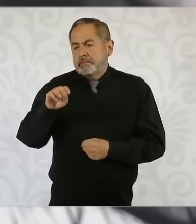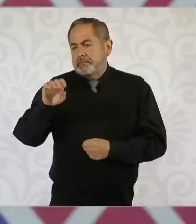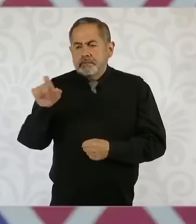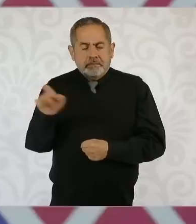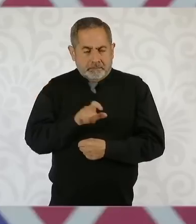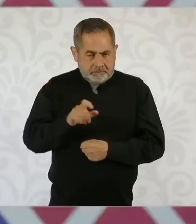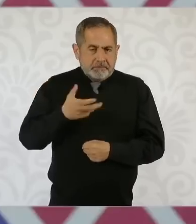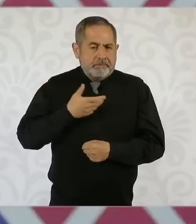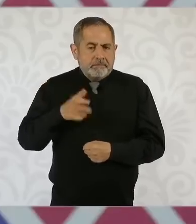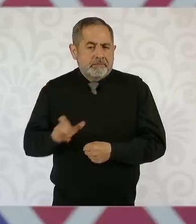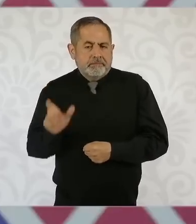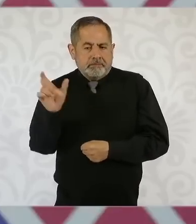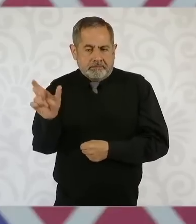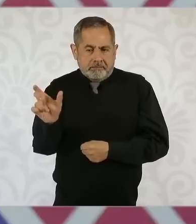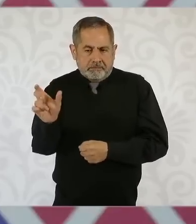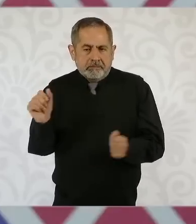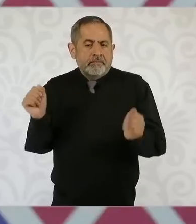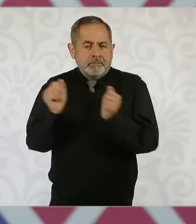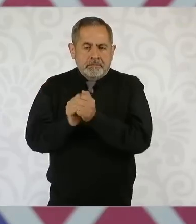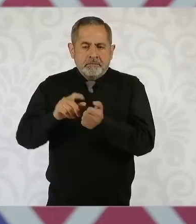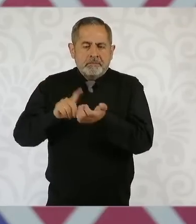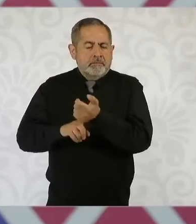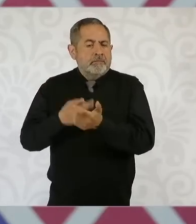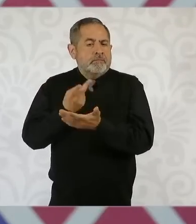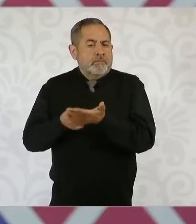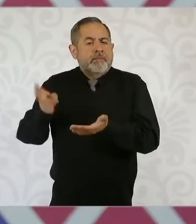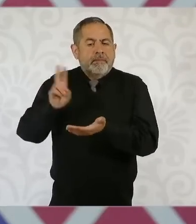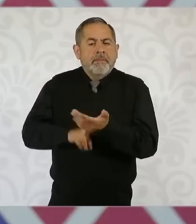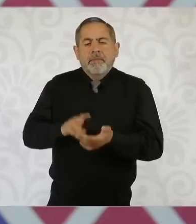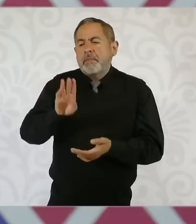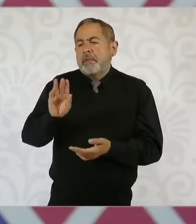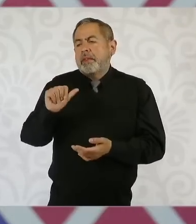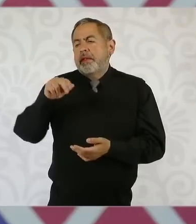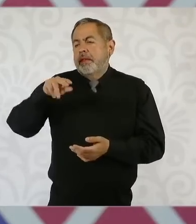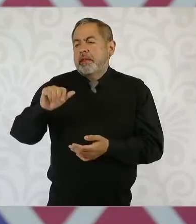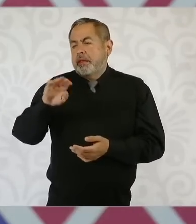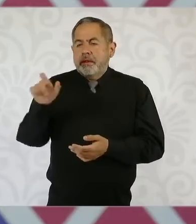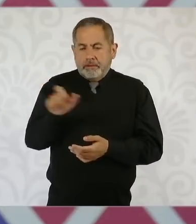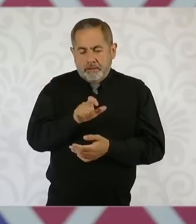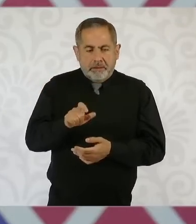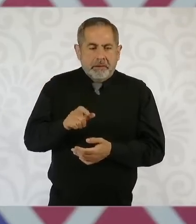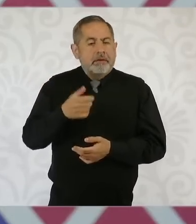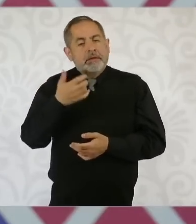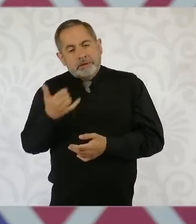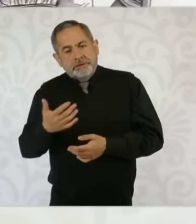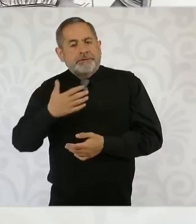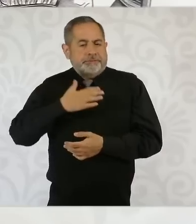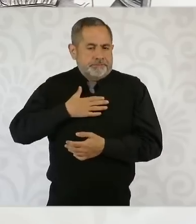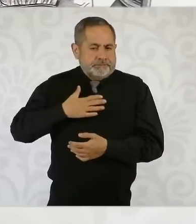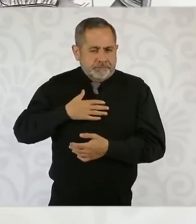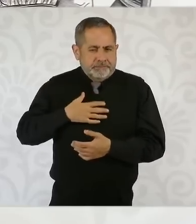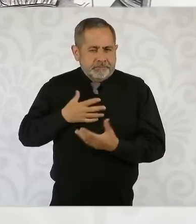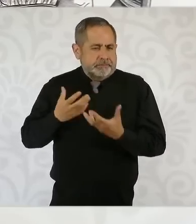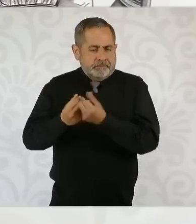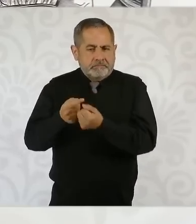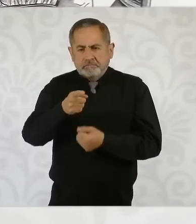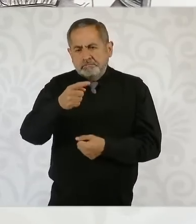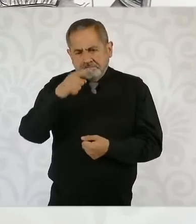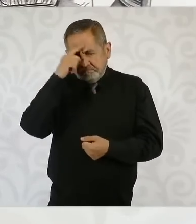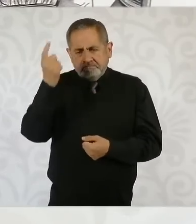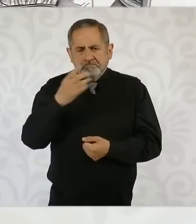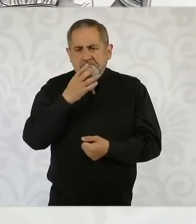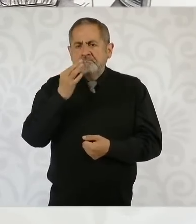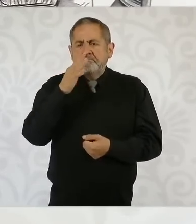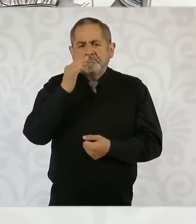eh coemi tidda eh Y eso pues es es obviamente está eh accesible Para todos los clientes y seguimos